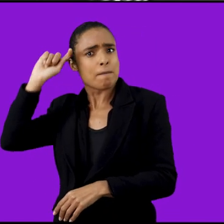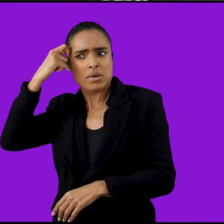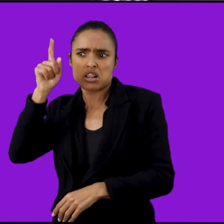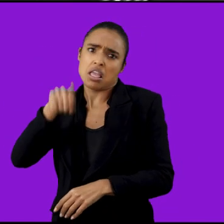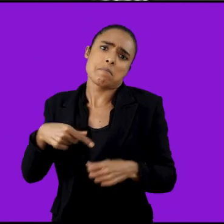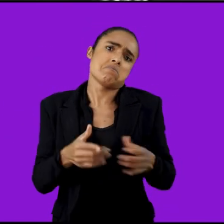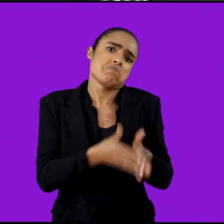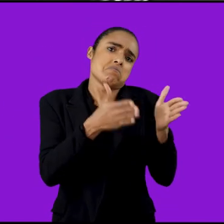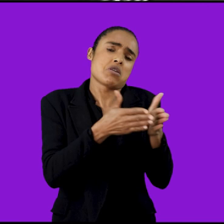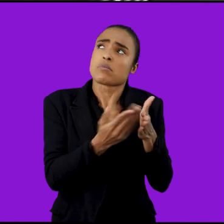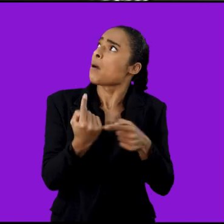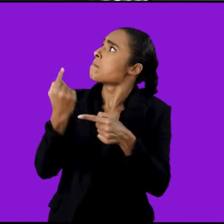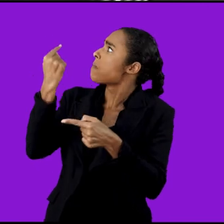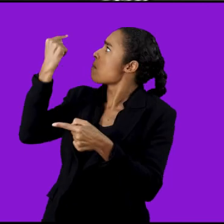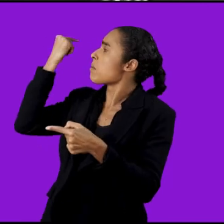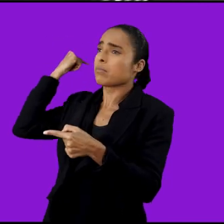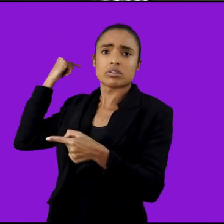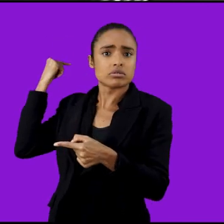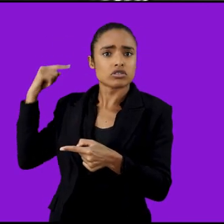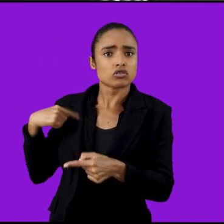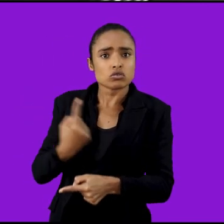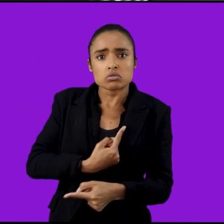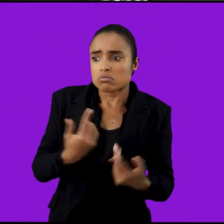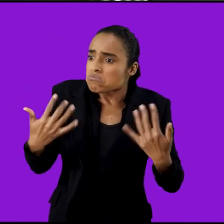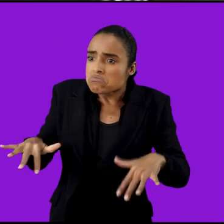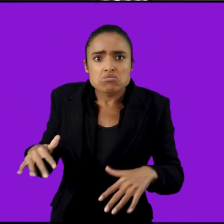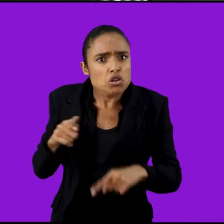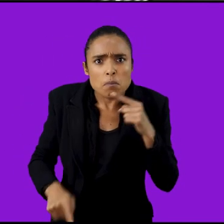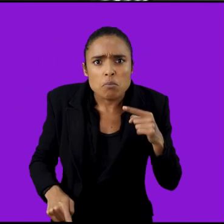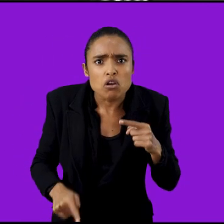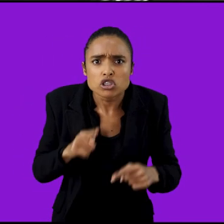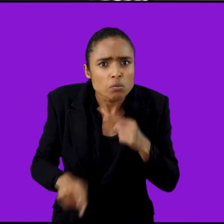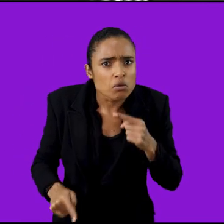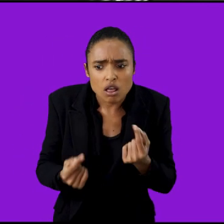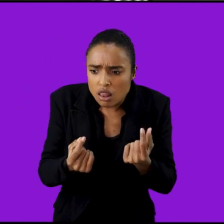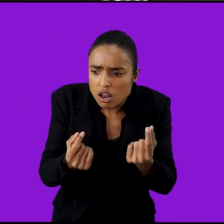É ser pobre Tem isso aí demais E a gente tem o pudor de falar: “Eu quero ganhar dinheiro, eu mereço e eu quero acumular”.